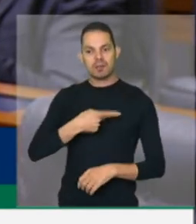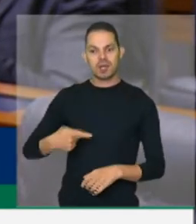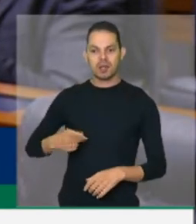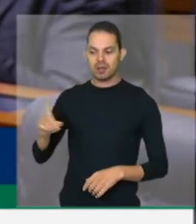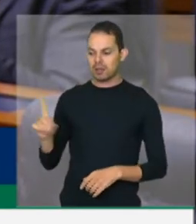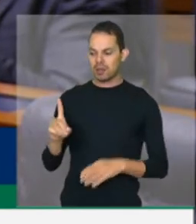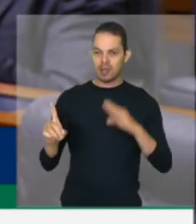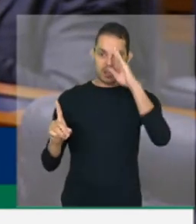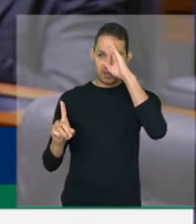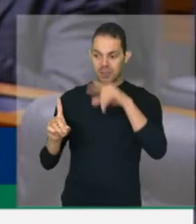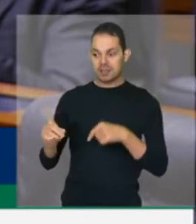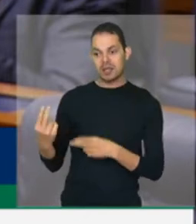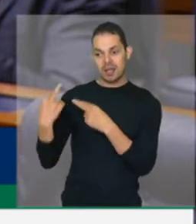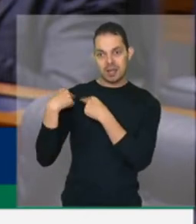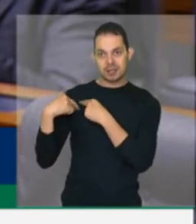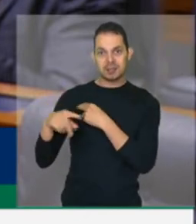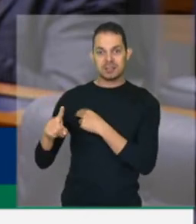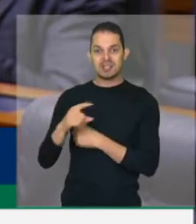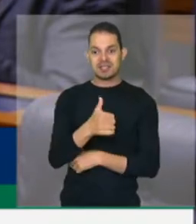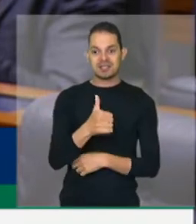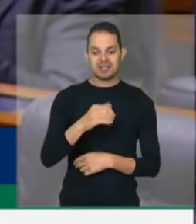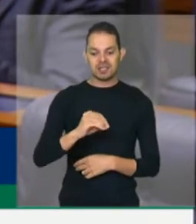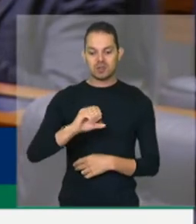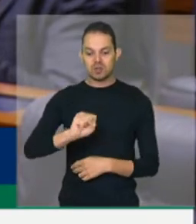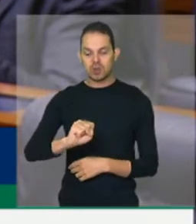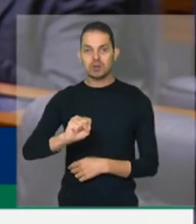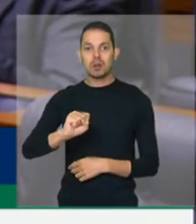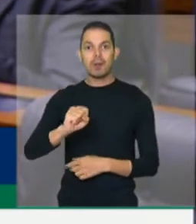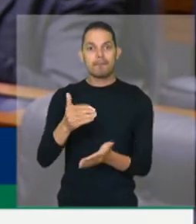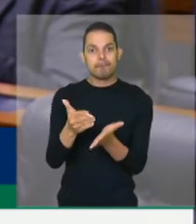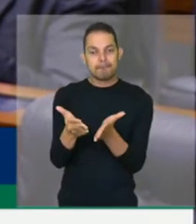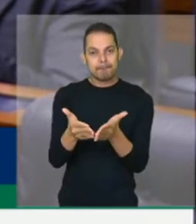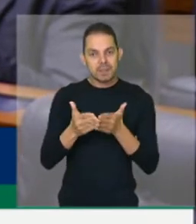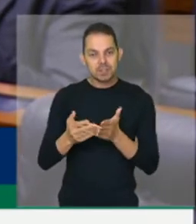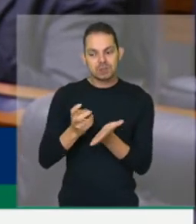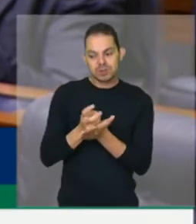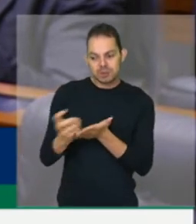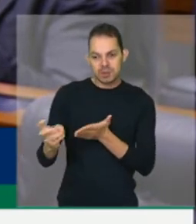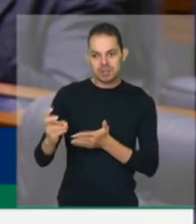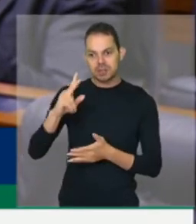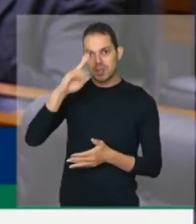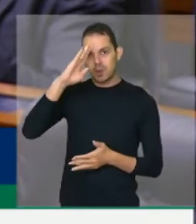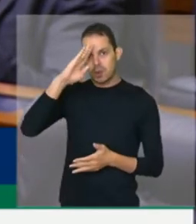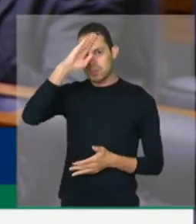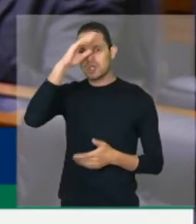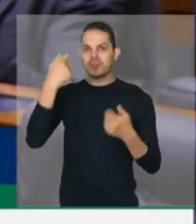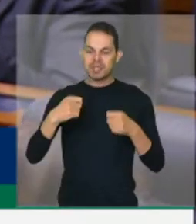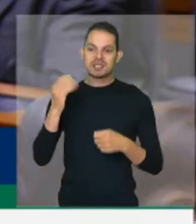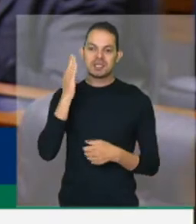PRESIDENTE DA REPÚBLICA A RESPONSABILIDADE. SÃO 108 PEDIDOS DE IMPEACHMENT. O PRESIDENTE DA REPÚBLICA TEM QUE SABER QUE NÃO TEM PODER TOTAL E ABSOLUTO. ENTÃO O